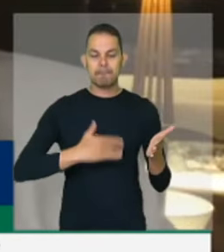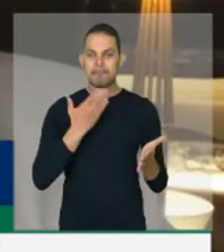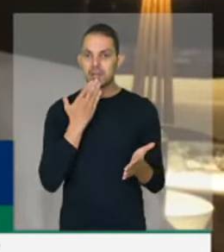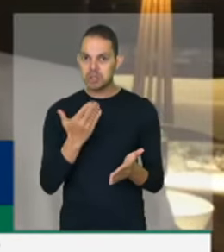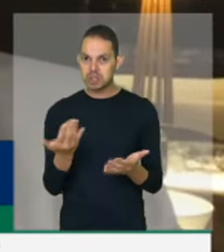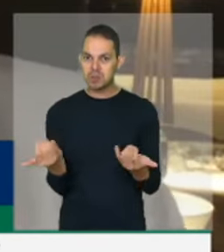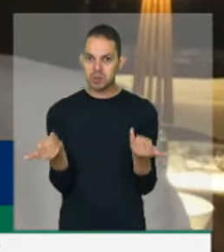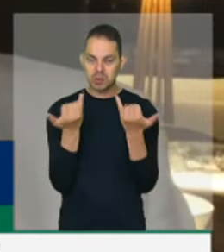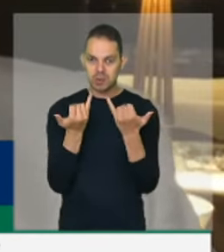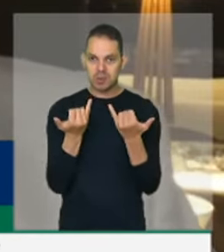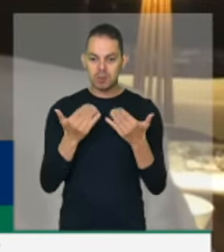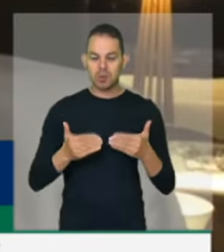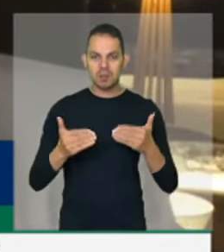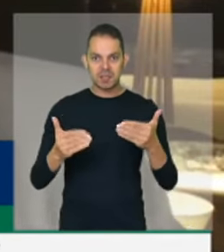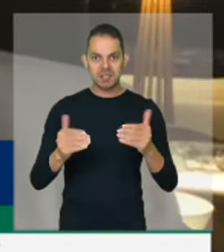UMA QUANTIDADE ENORME DE LEITOS OCIOSOS, ENTÃO NÃO